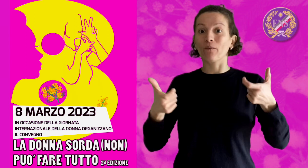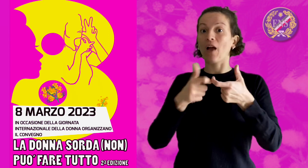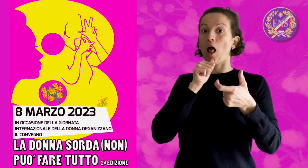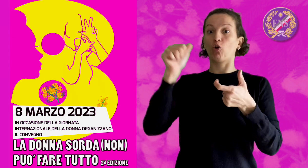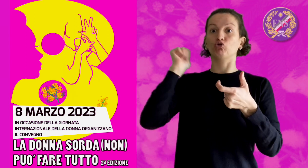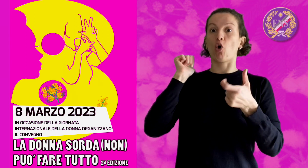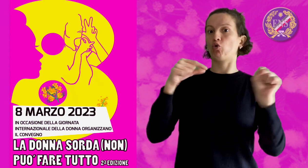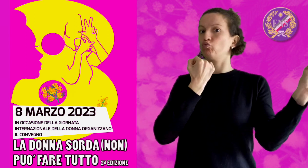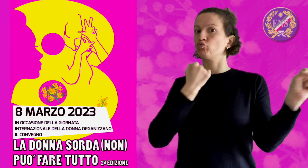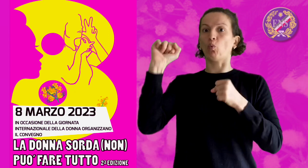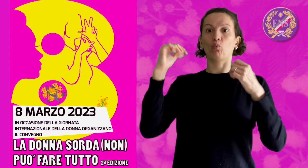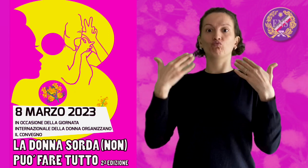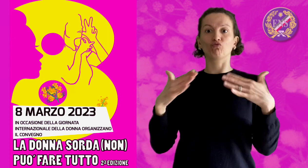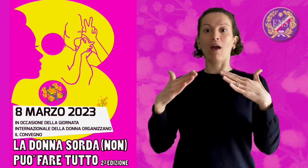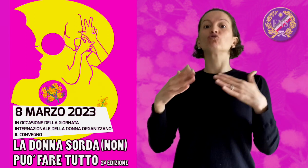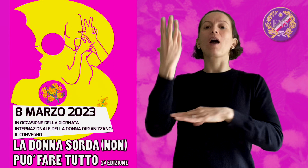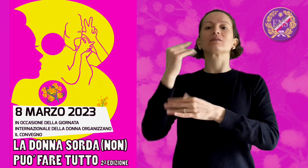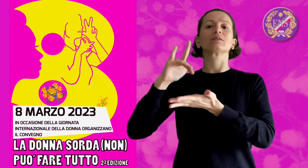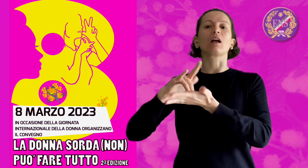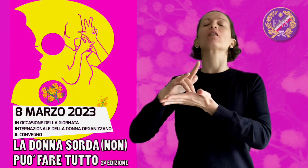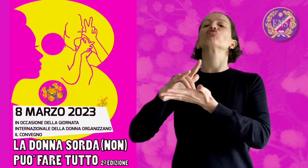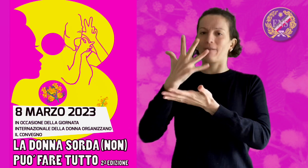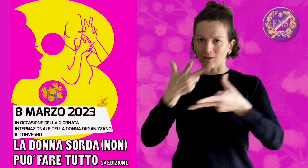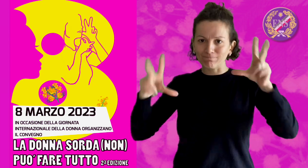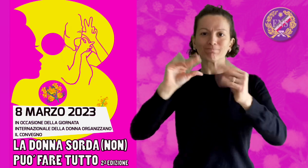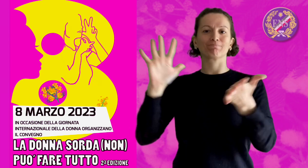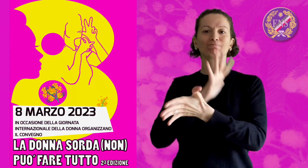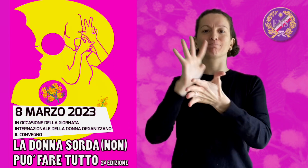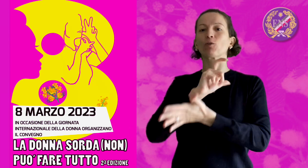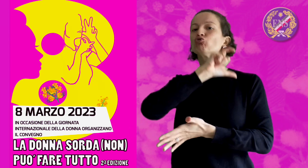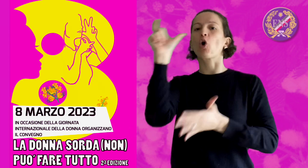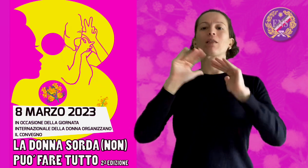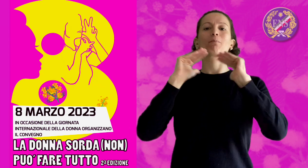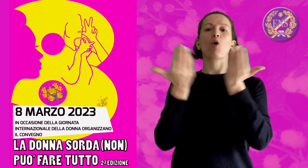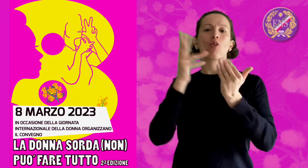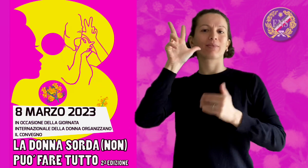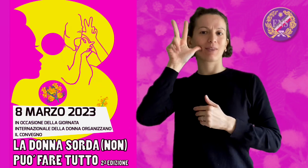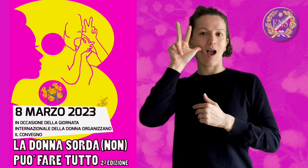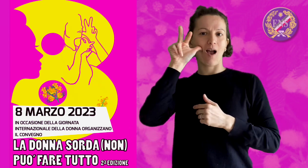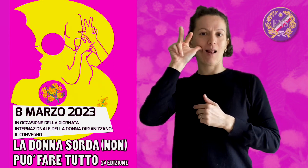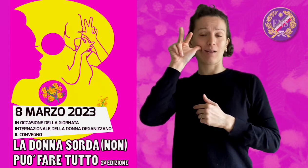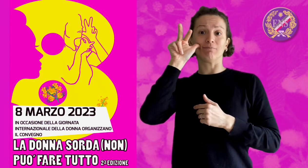Dopo il successo dello scorso anno, la Sede Centrale ENS ha deciso celebrare ancora una volta la Giornata Internazionale della Donna